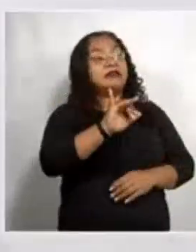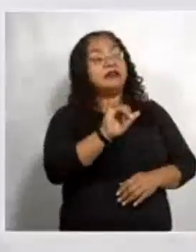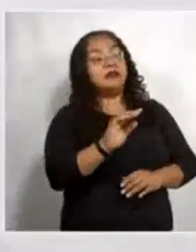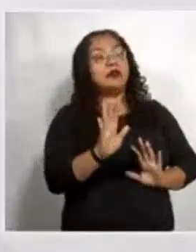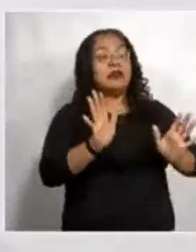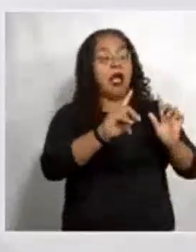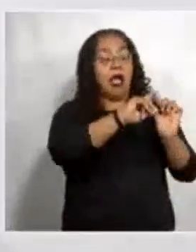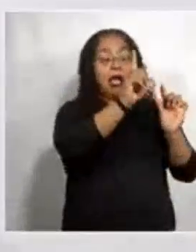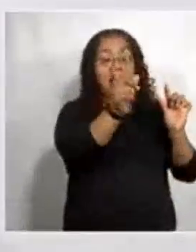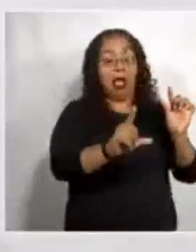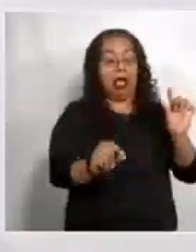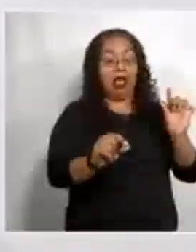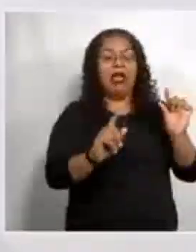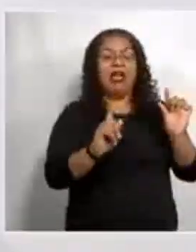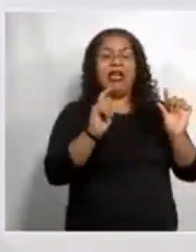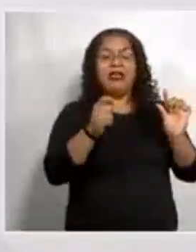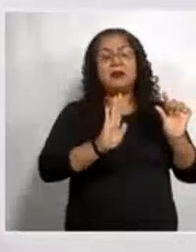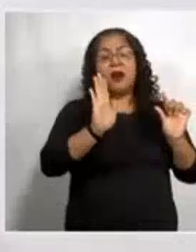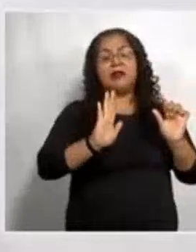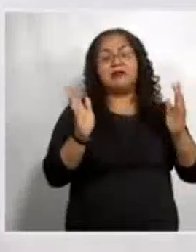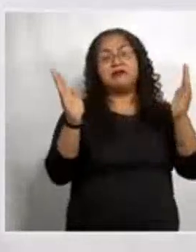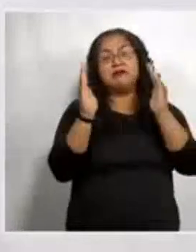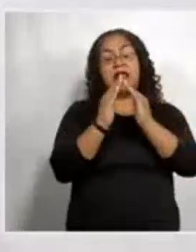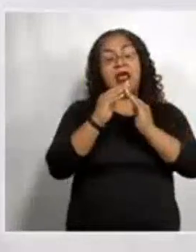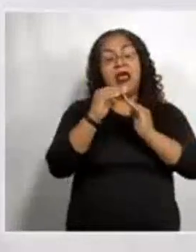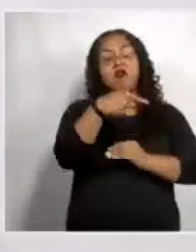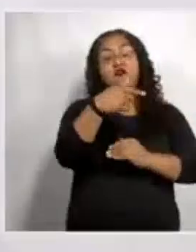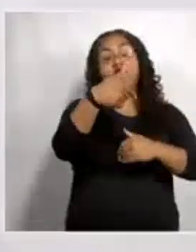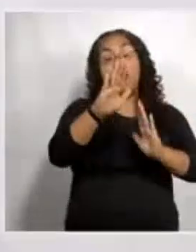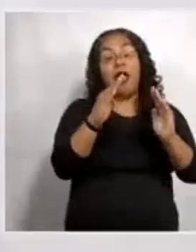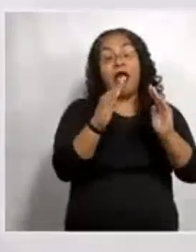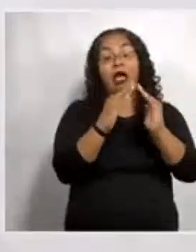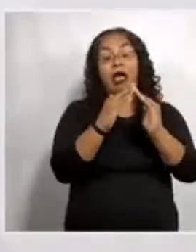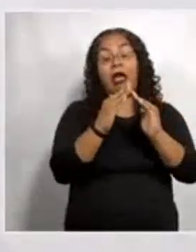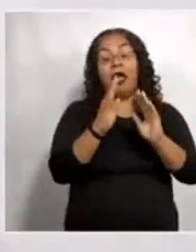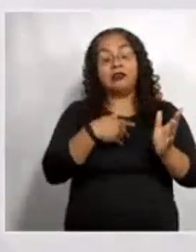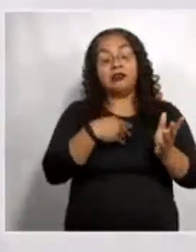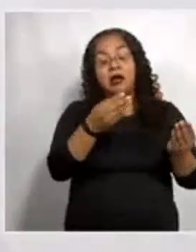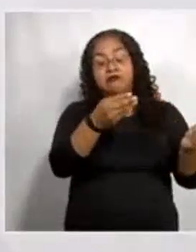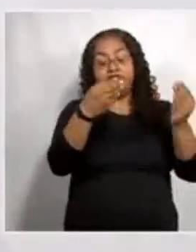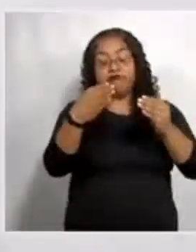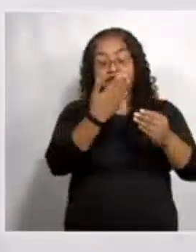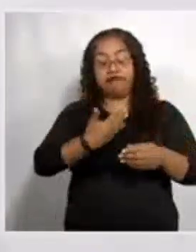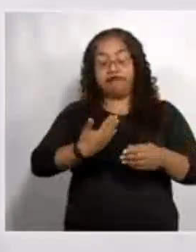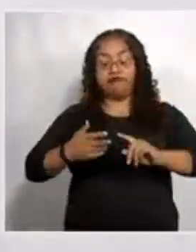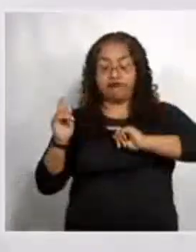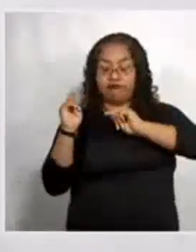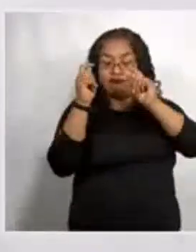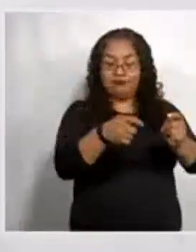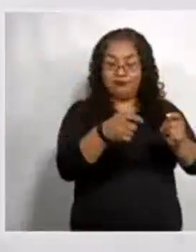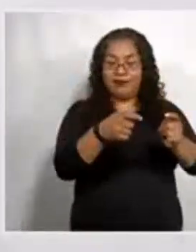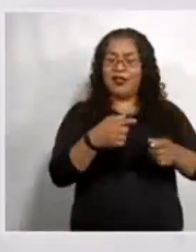como si fuera algo malo ser ama de casa." Y le dije, "Pues a mucha honra,